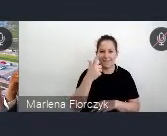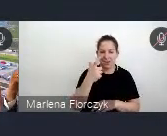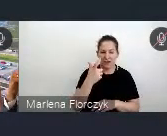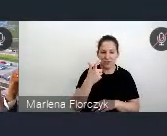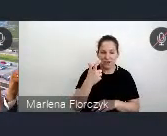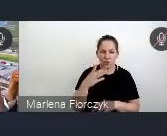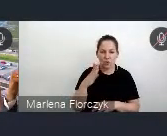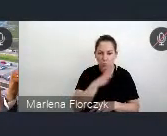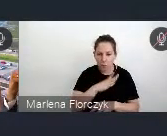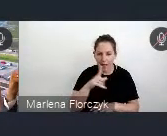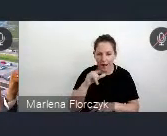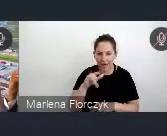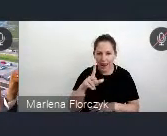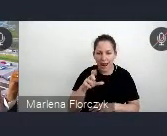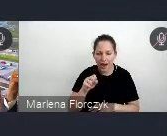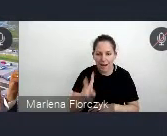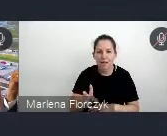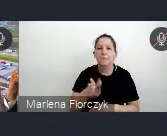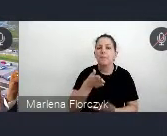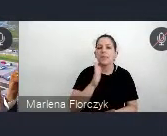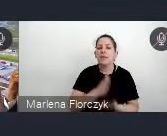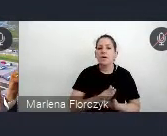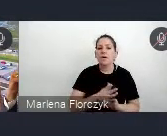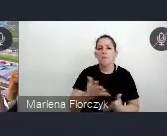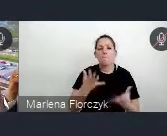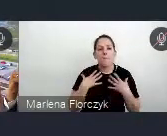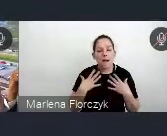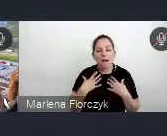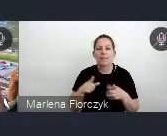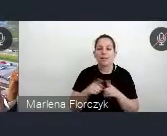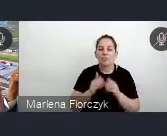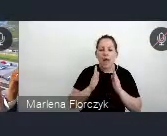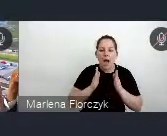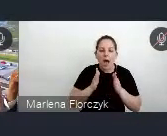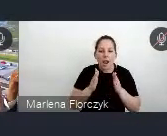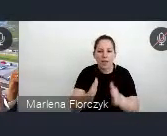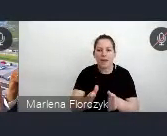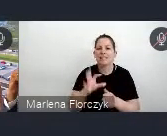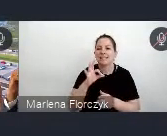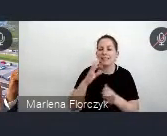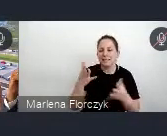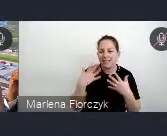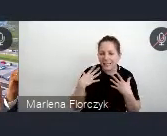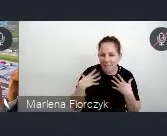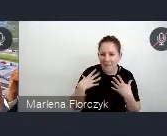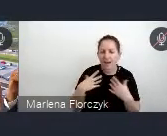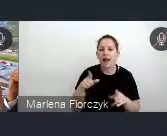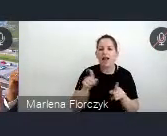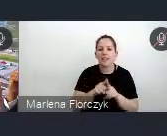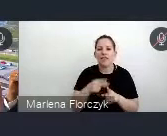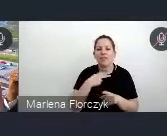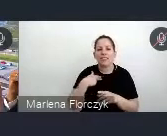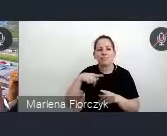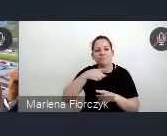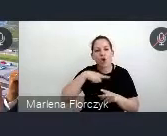ale nie tylko w parkach, w alejach, na skwerach, ale również w naszych jednostkach organizacyjnych.